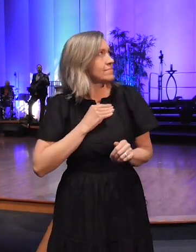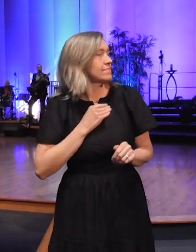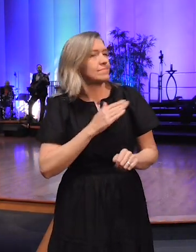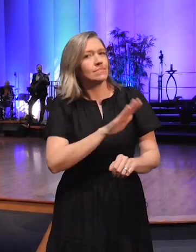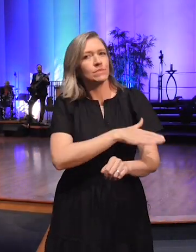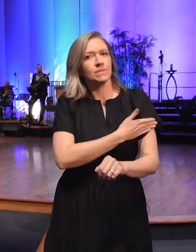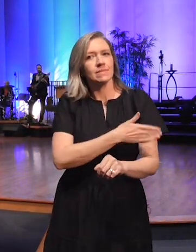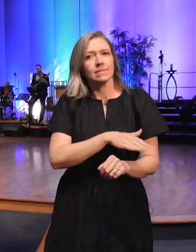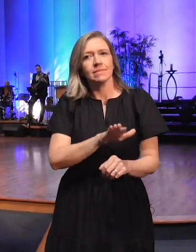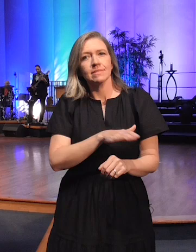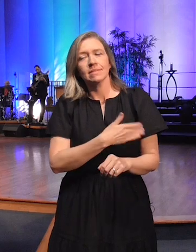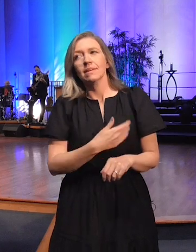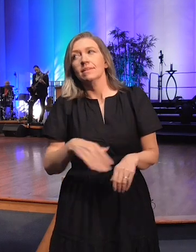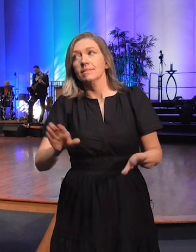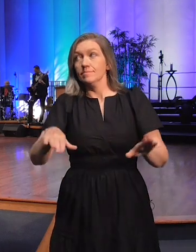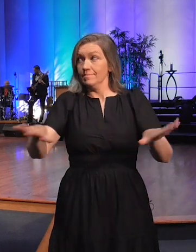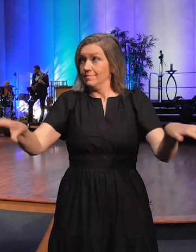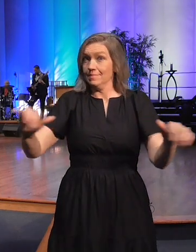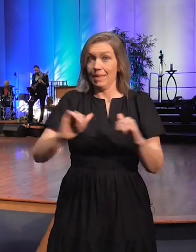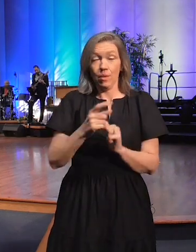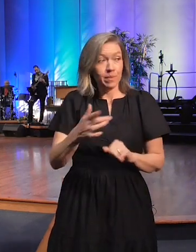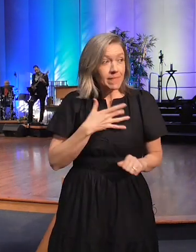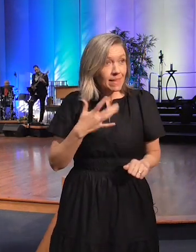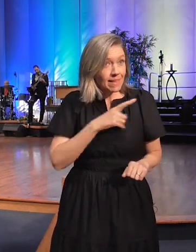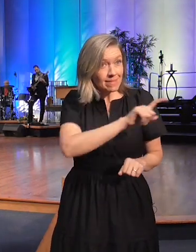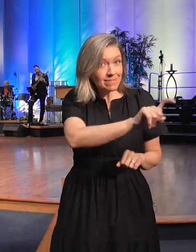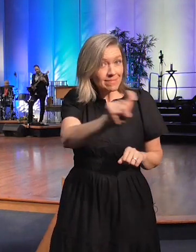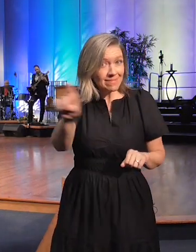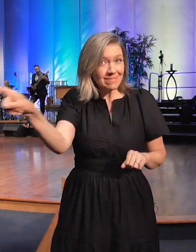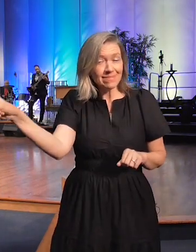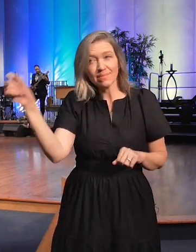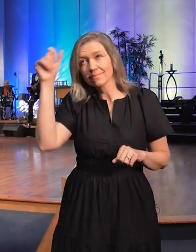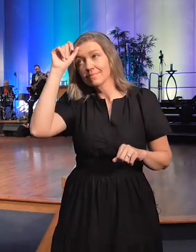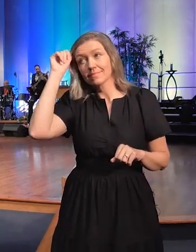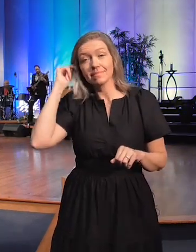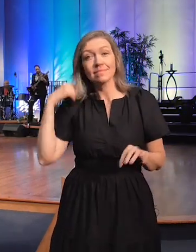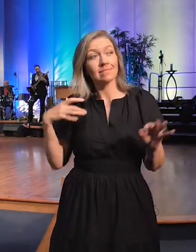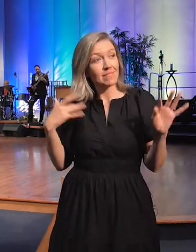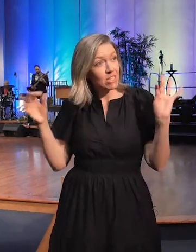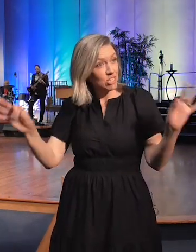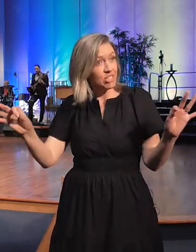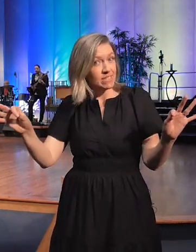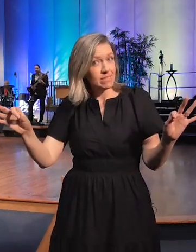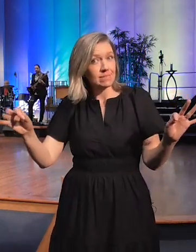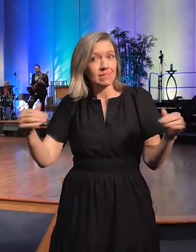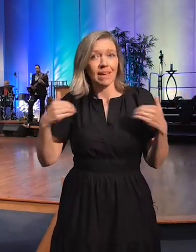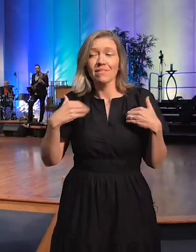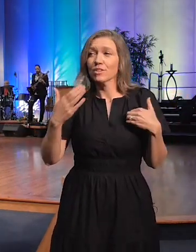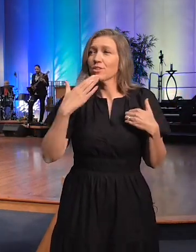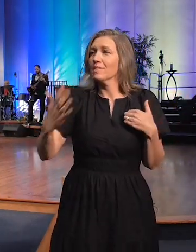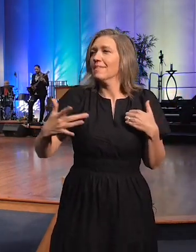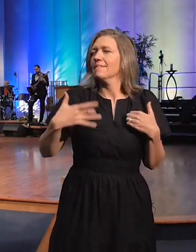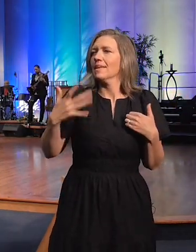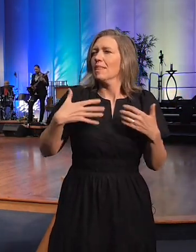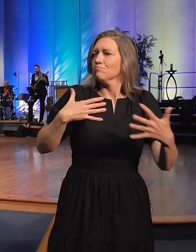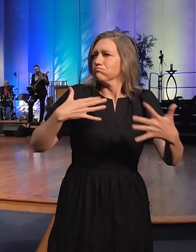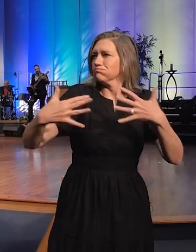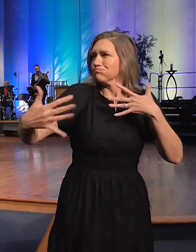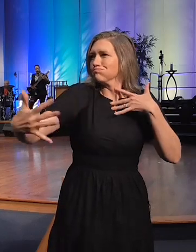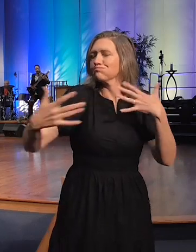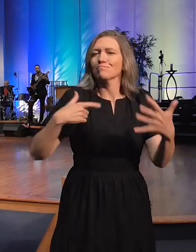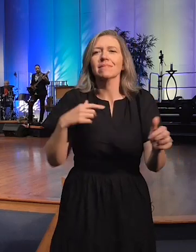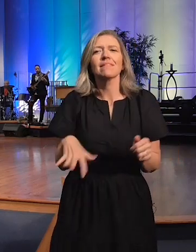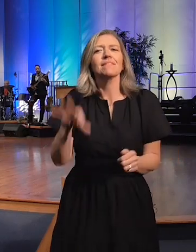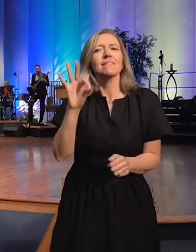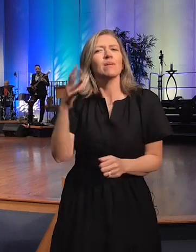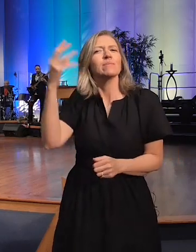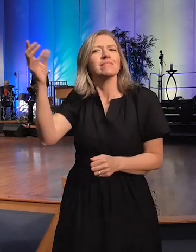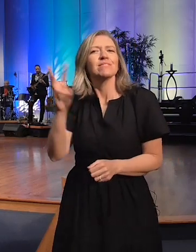M Alto, cómo te sientes, te sientes bien, tengo este buen sentimiento VI, lo recogí en Riverside, una